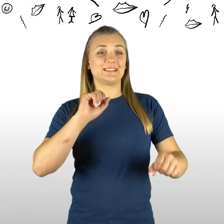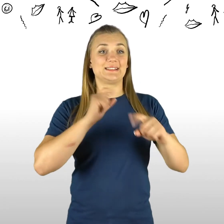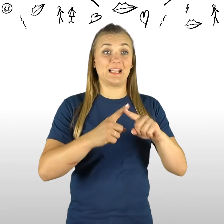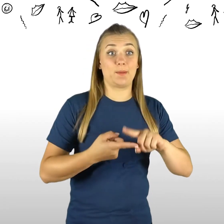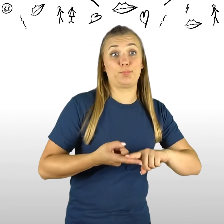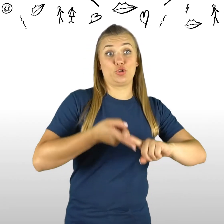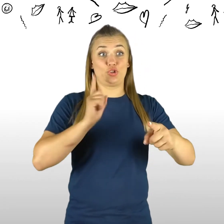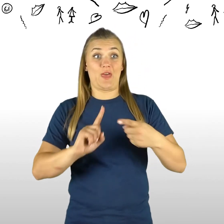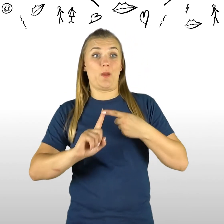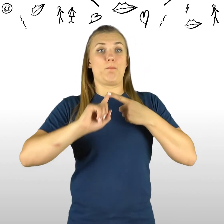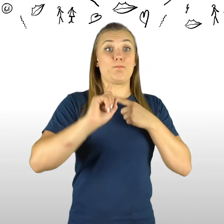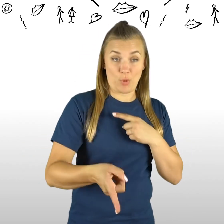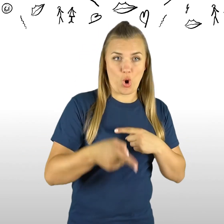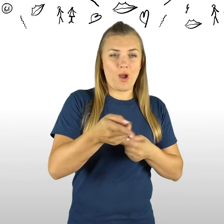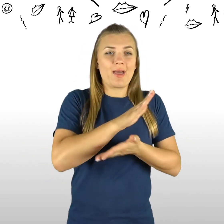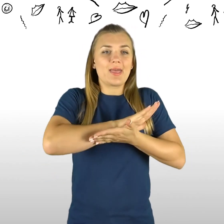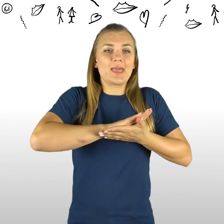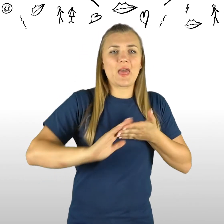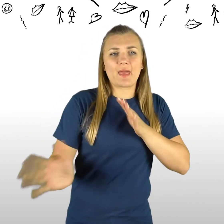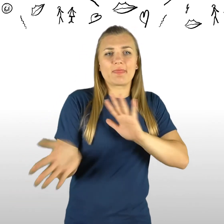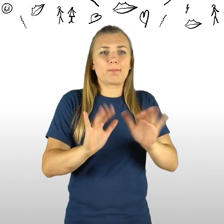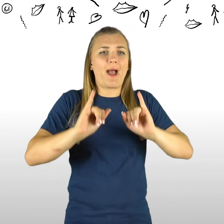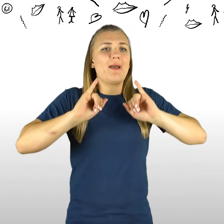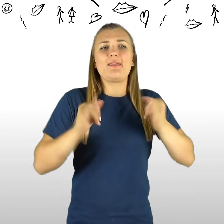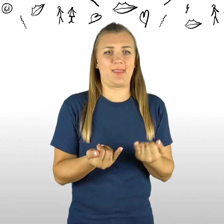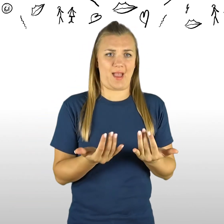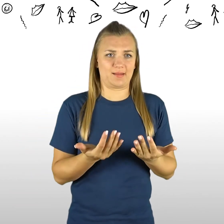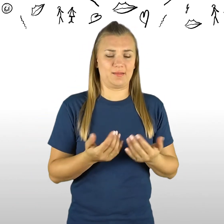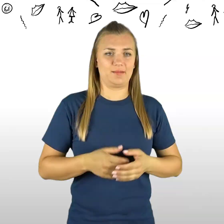Jak dbać o higienę przed i po seksie?